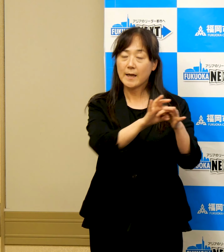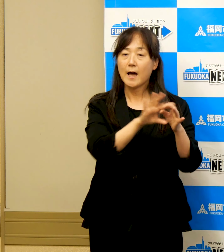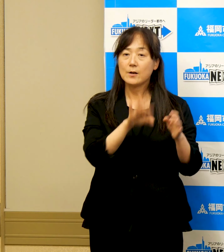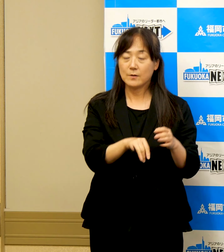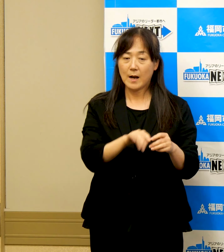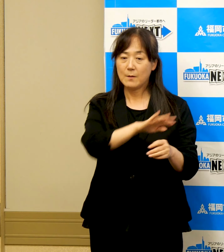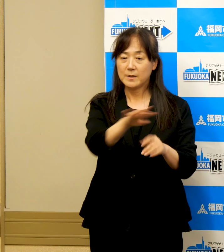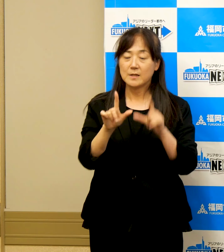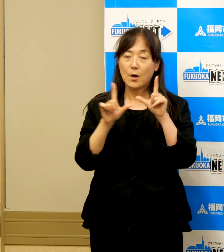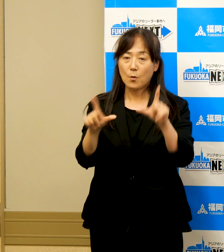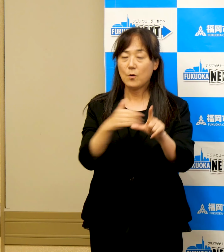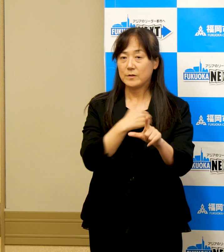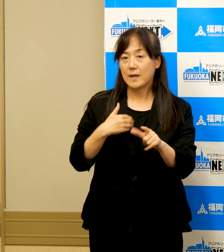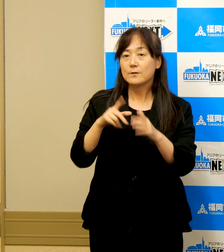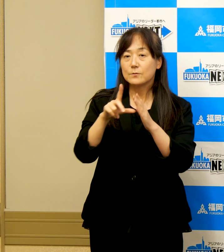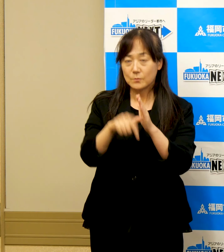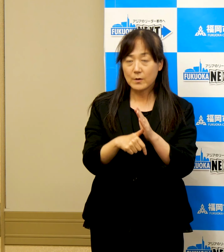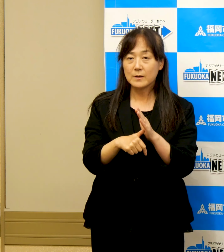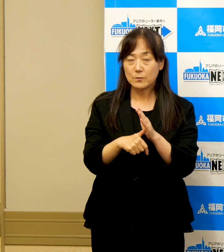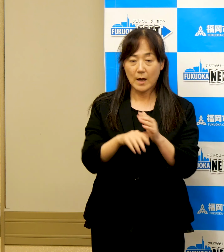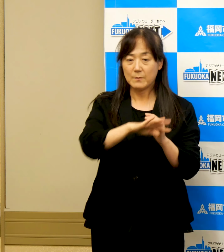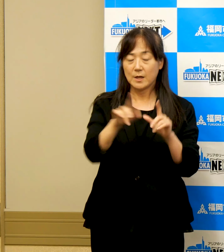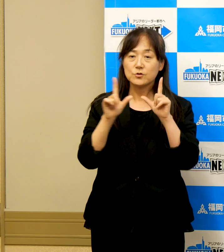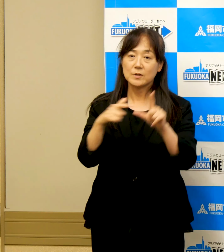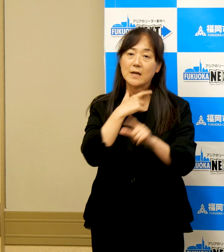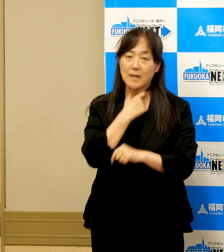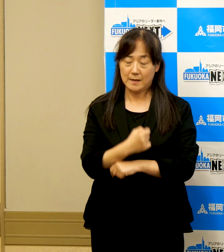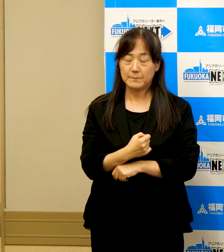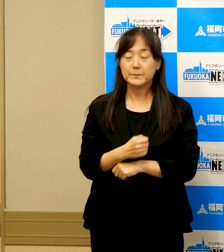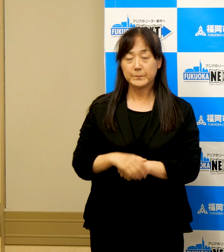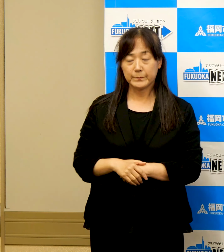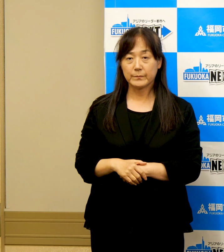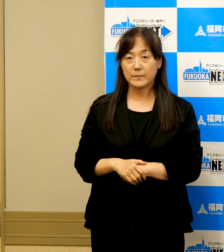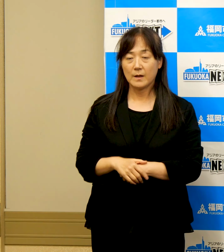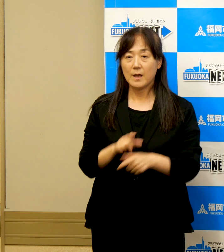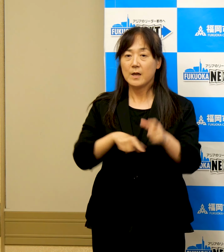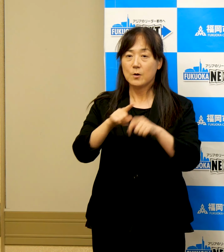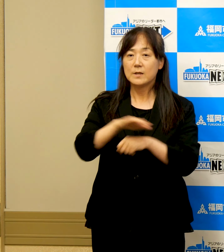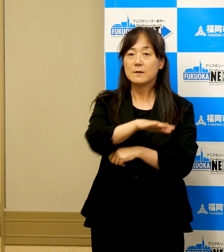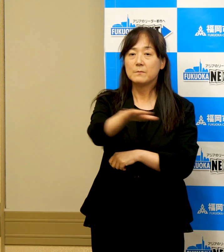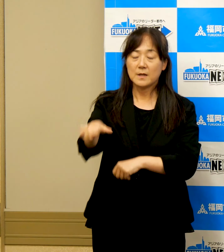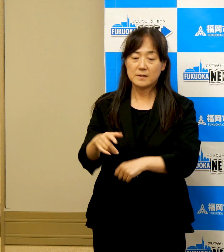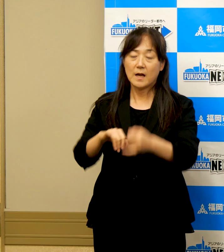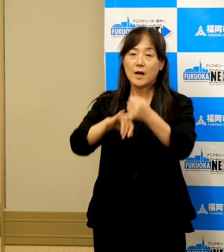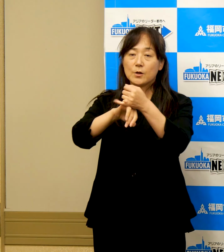言えるようになったら また話したいと思います つまり何かというと より皆さんが